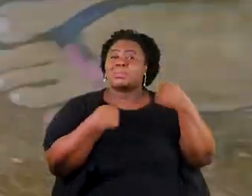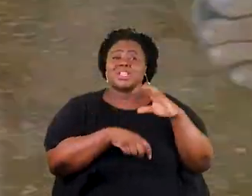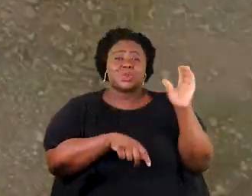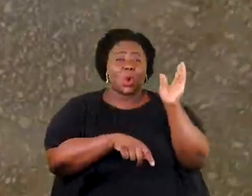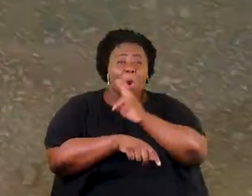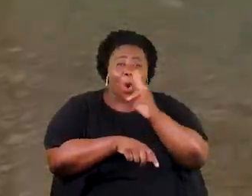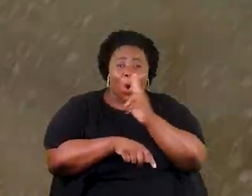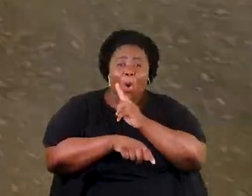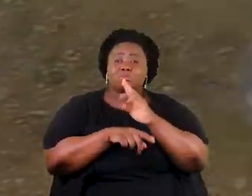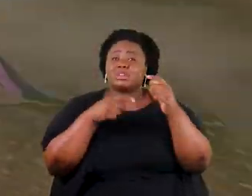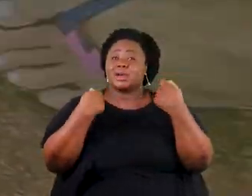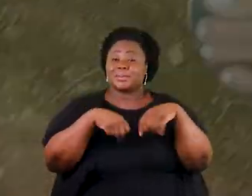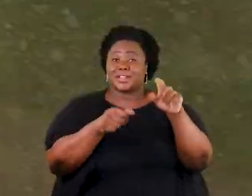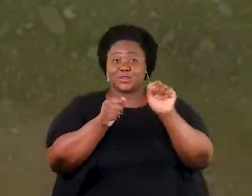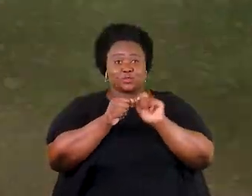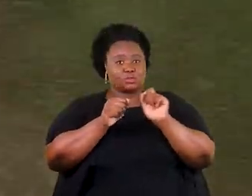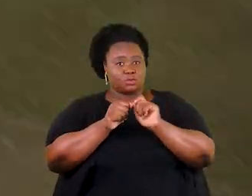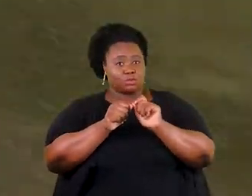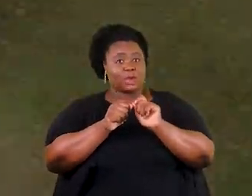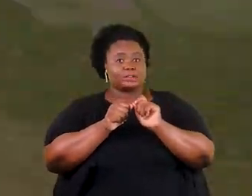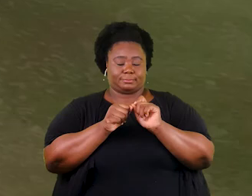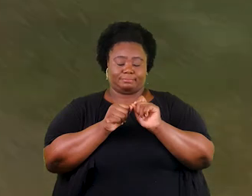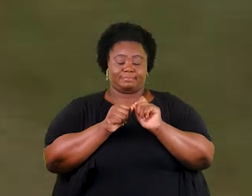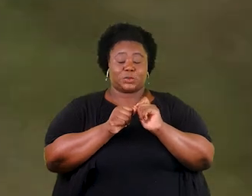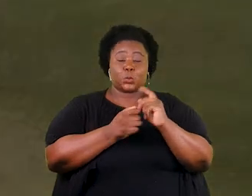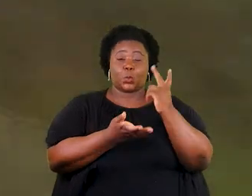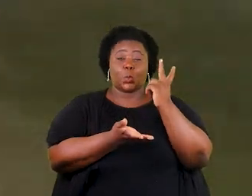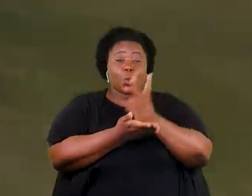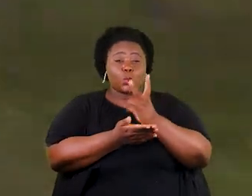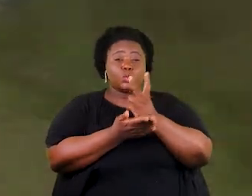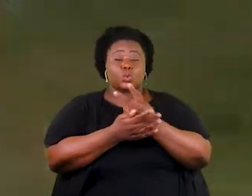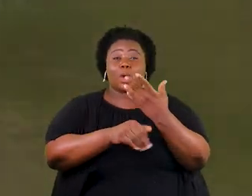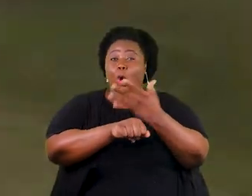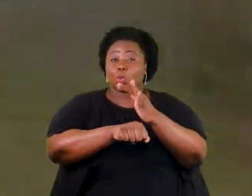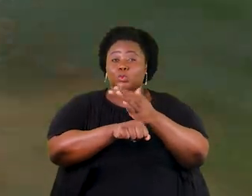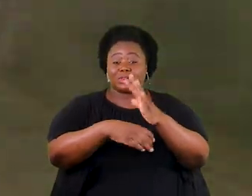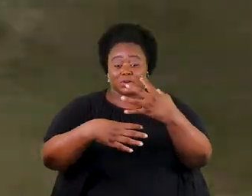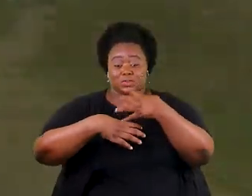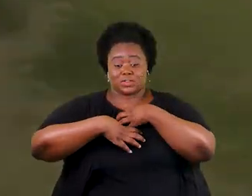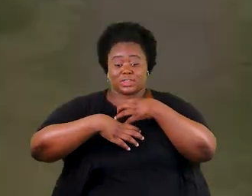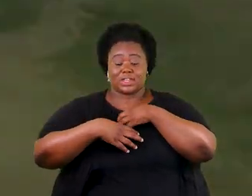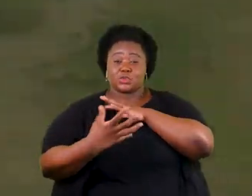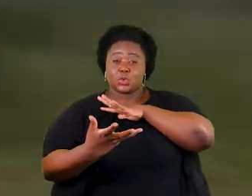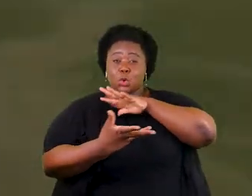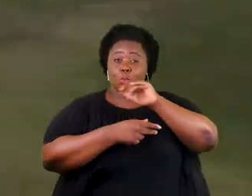Preciso fazer um constante exercício de sentir o mundo de corpo inteiro.